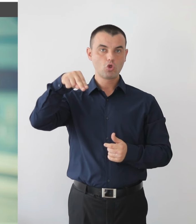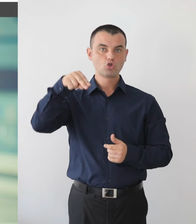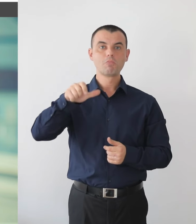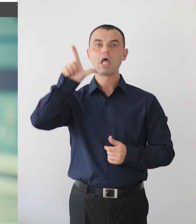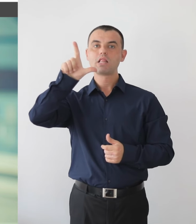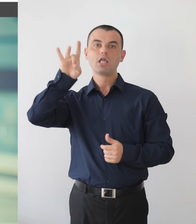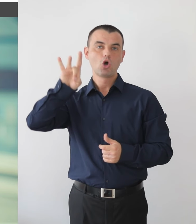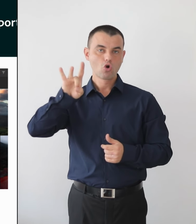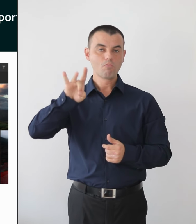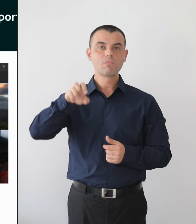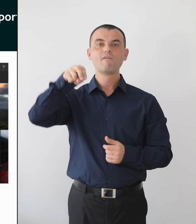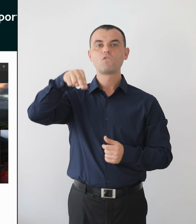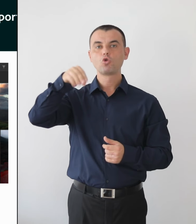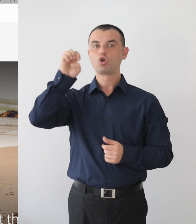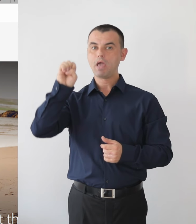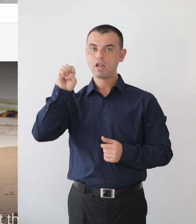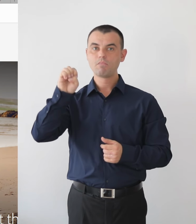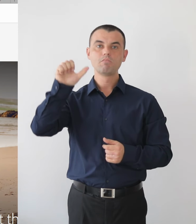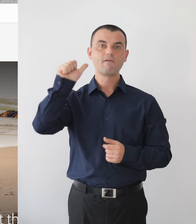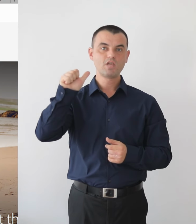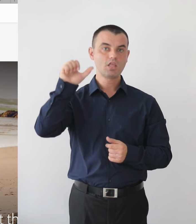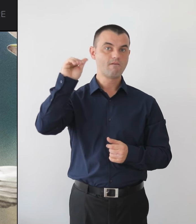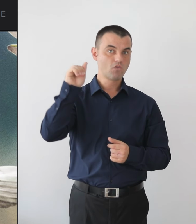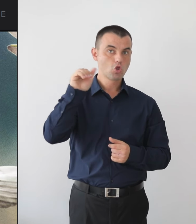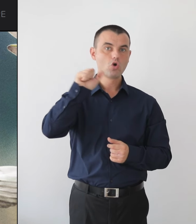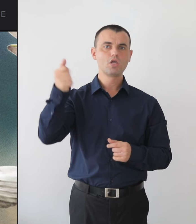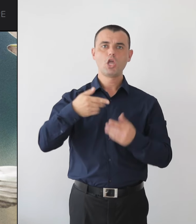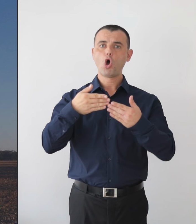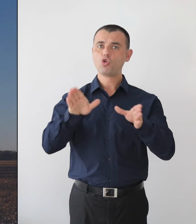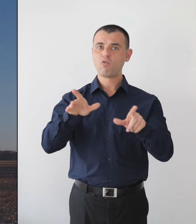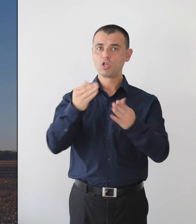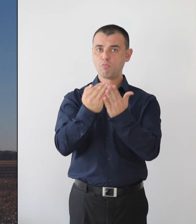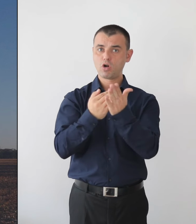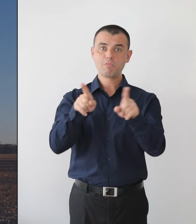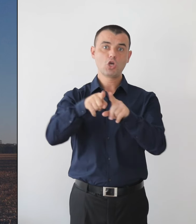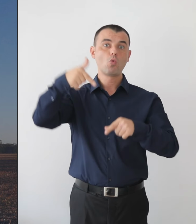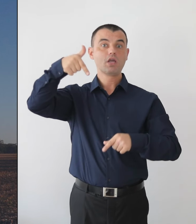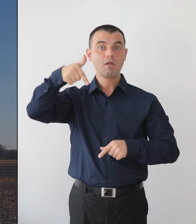Adobe Photoshop, Lightroom, Photoshop elements, Affinity Photo и безплатните: